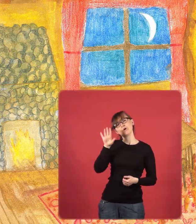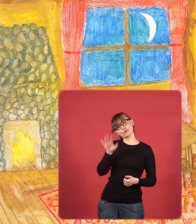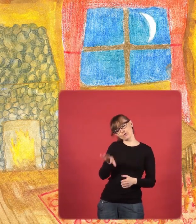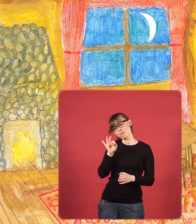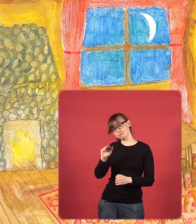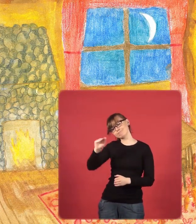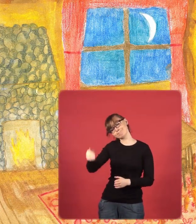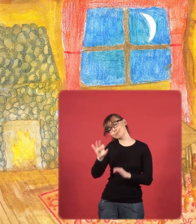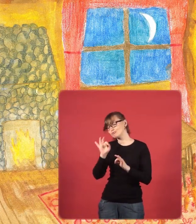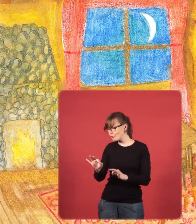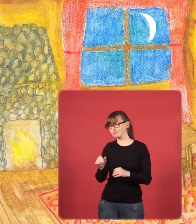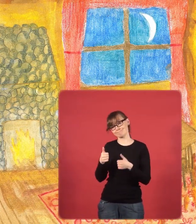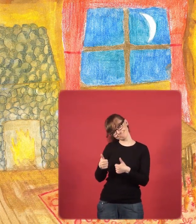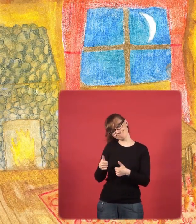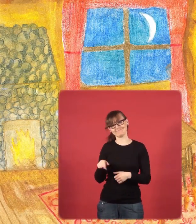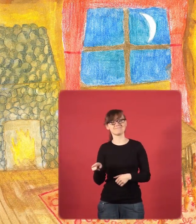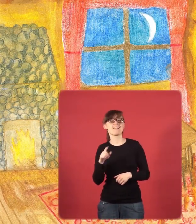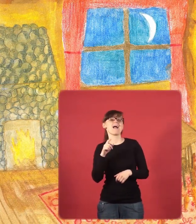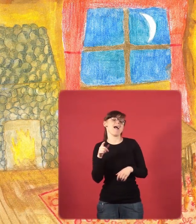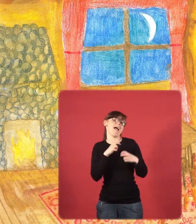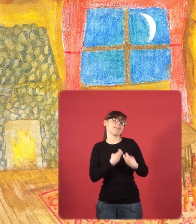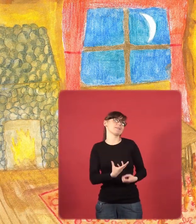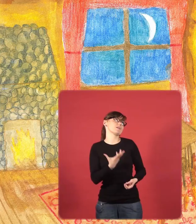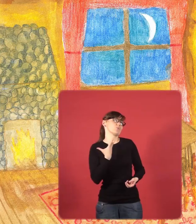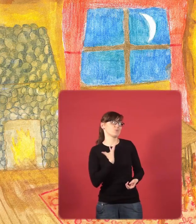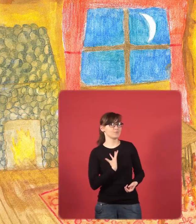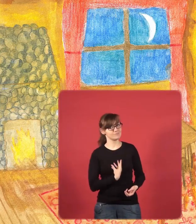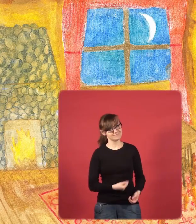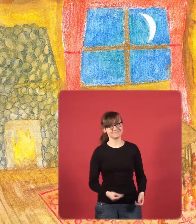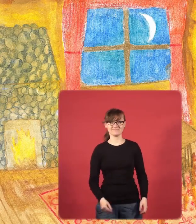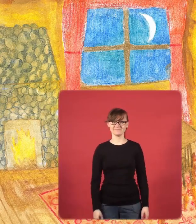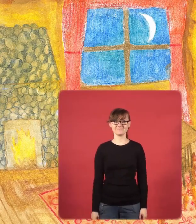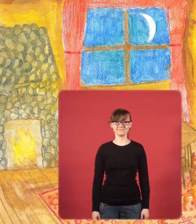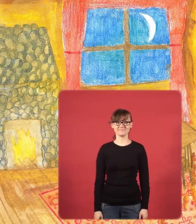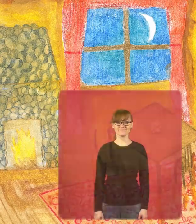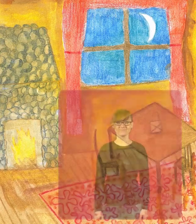Blada i wystraszona wyjaśniła jej jak bardzo cieszyła się z tego, że będzie mogła pierwszy raz w życiu spać w gościnnym pokoju. Starsza pani była oczarowana Anią, wybaczyła dziewczynkom.